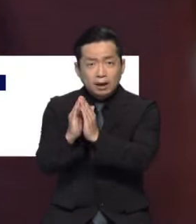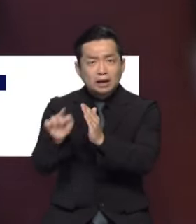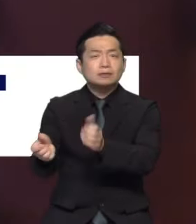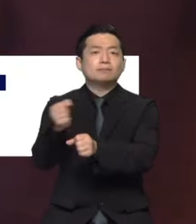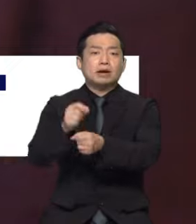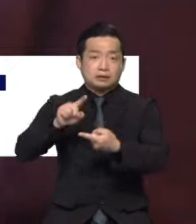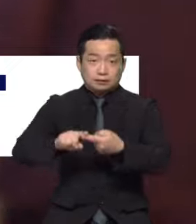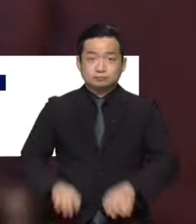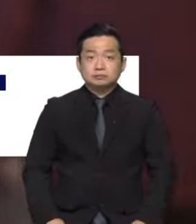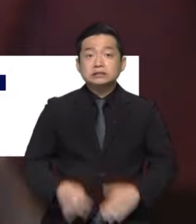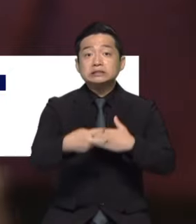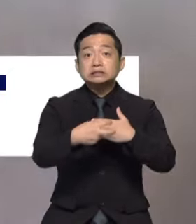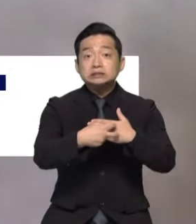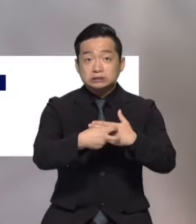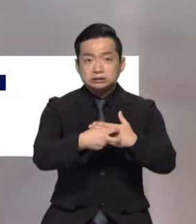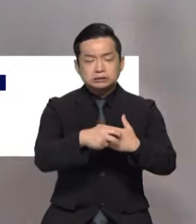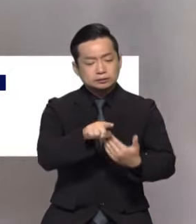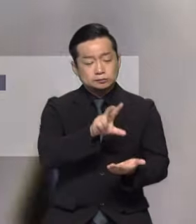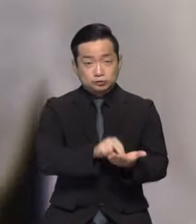의료 공백 사태는 공식 의제에서 제외됐습니다.